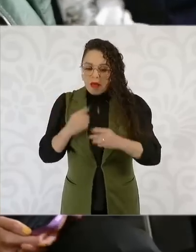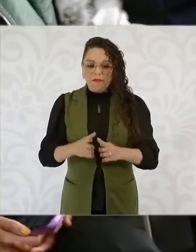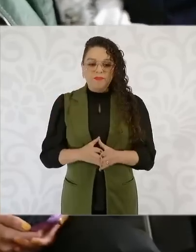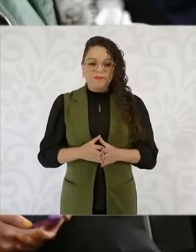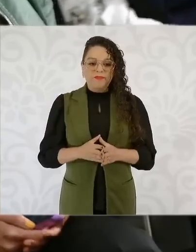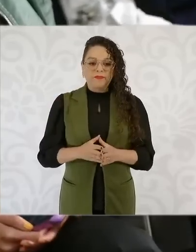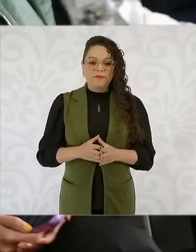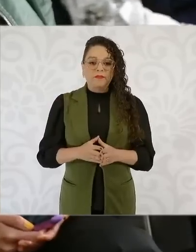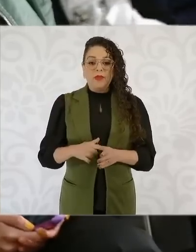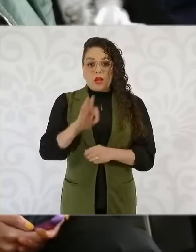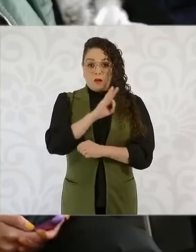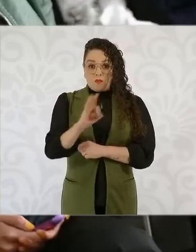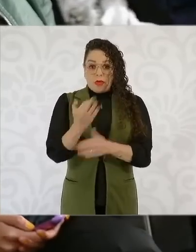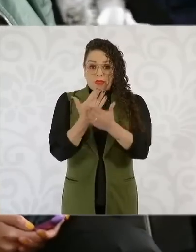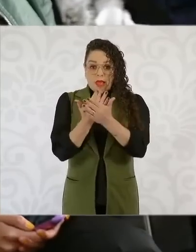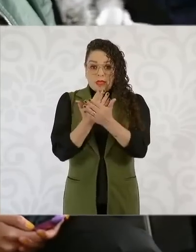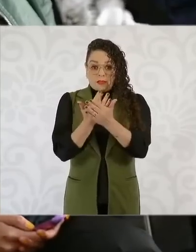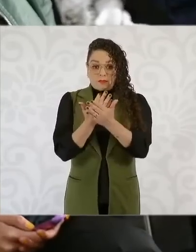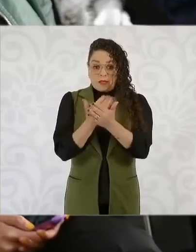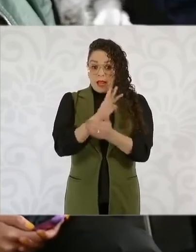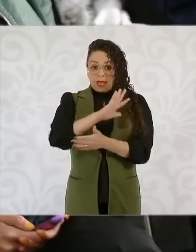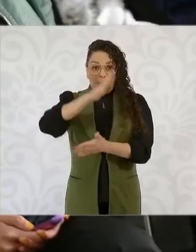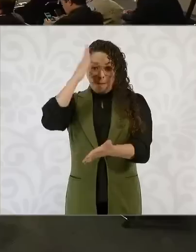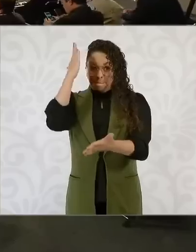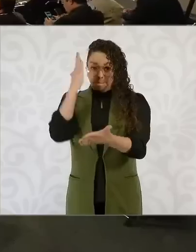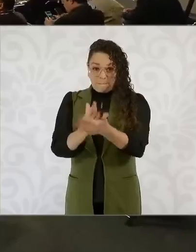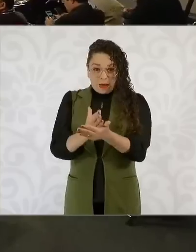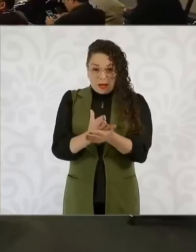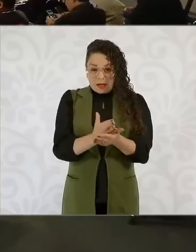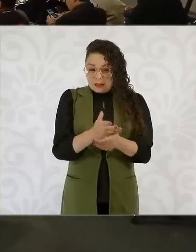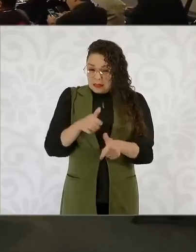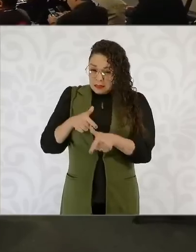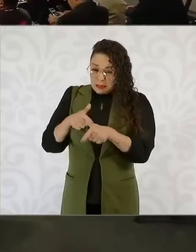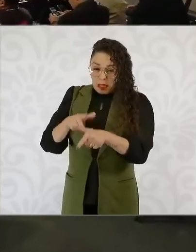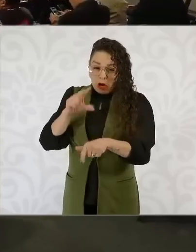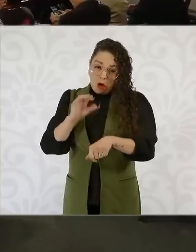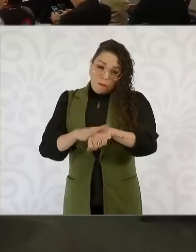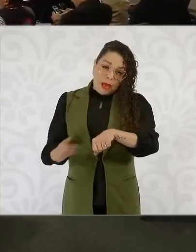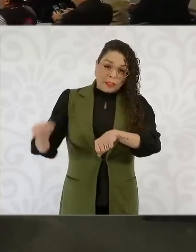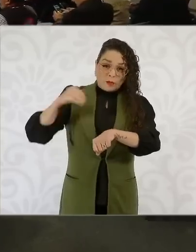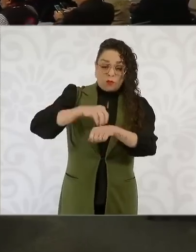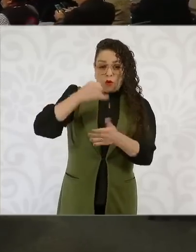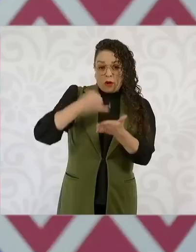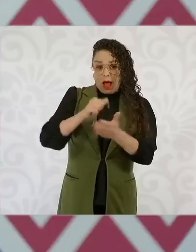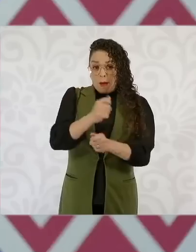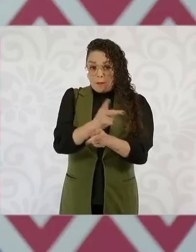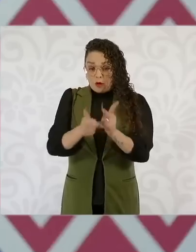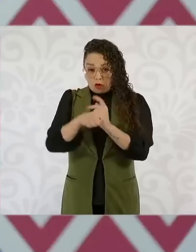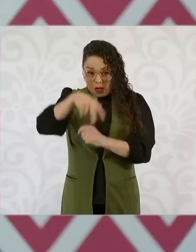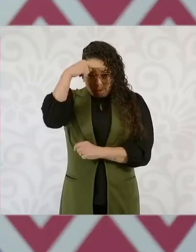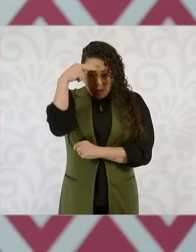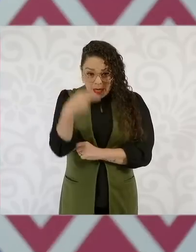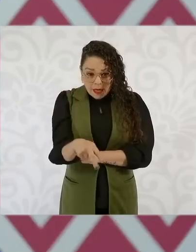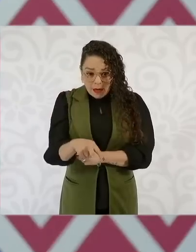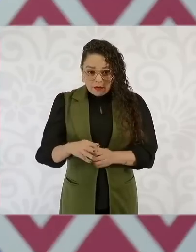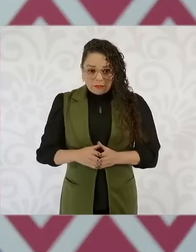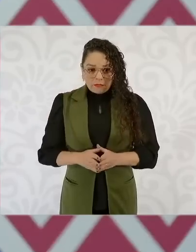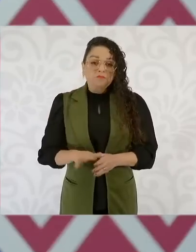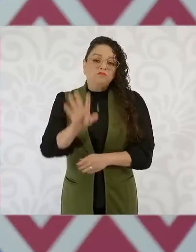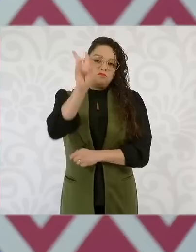pausados pausados pausados pues confiamos en que nuestros argumentos tan eco y pues ya como